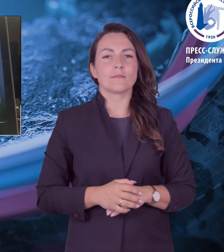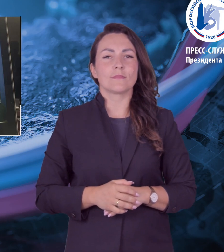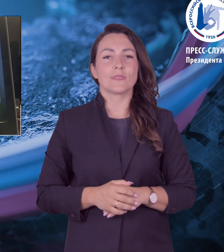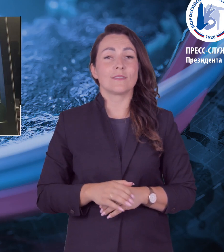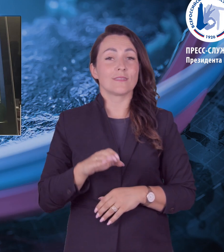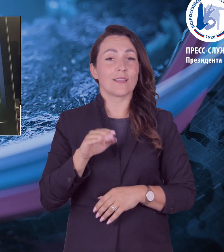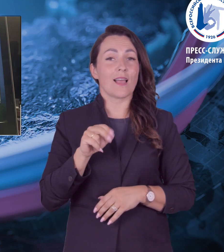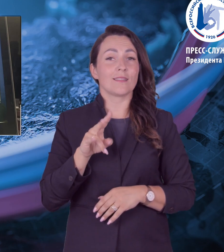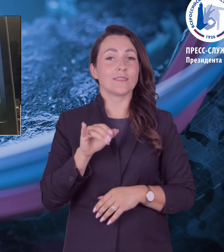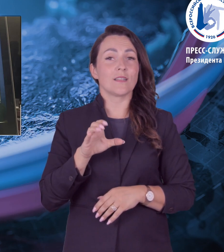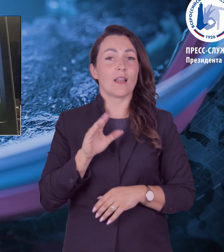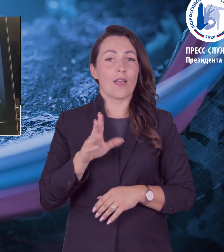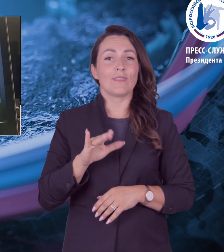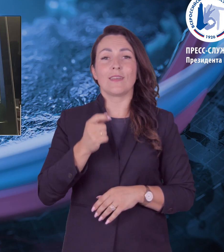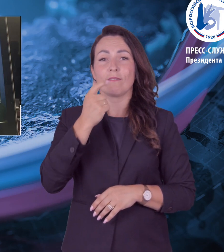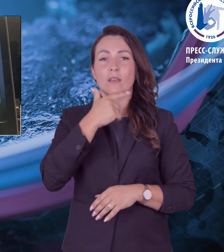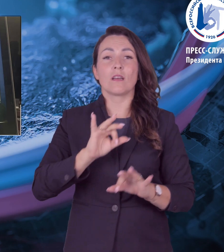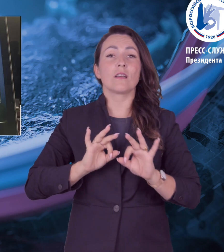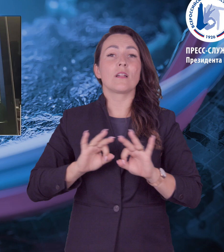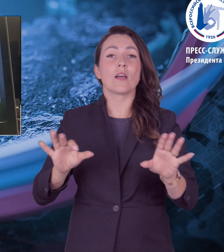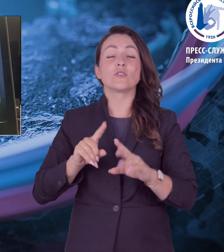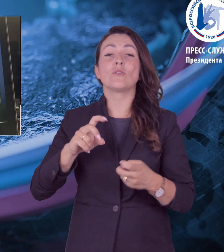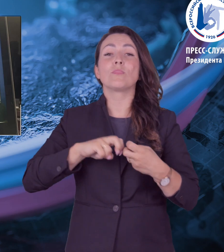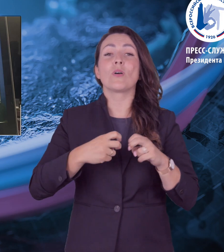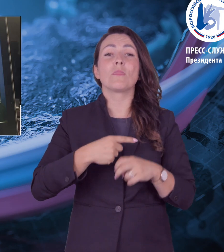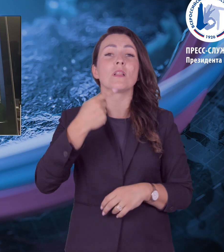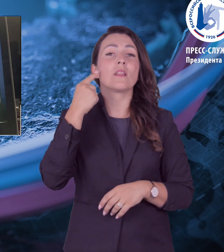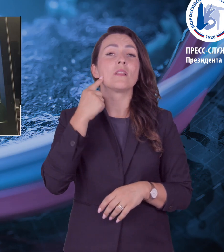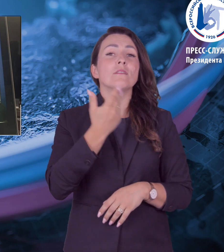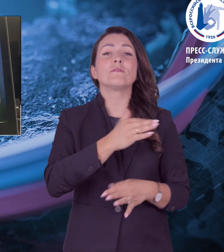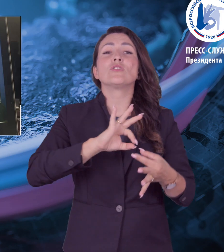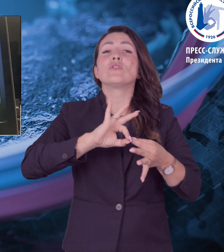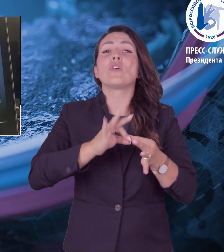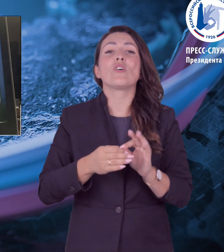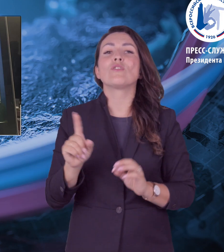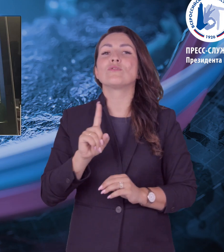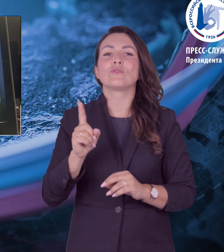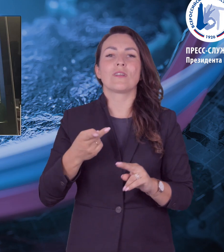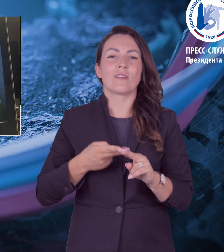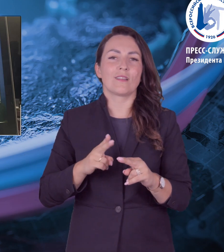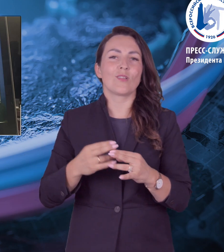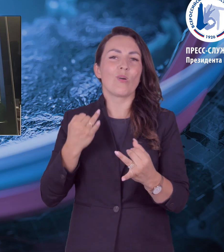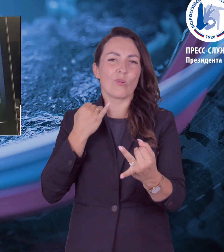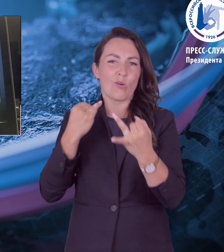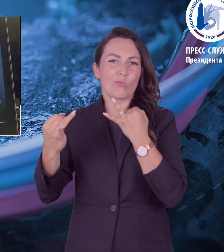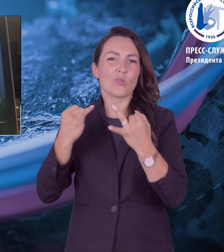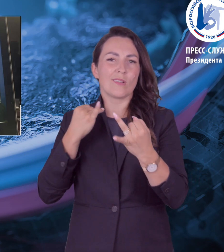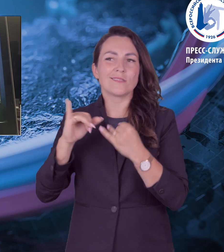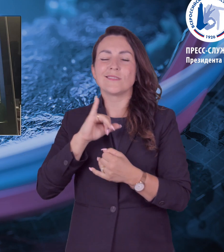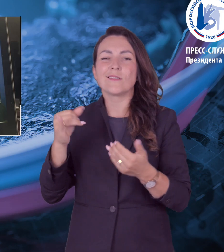Станислав Иванов рассказал, что проблема глухих в сложности коммуникаций